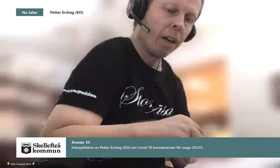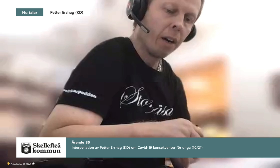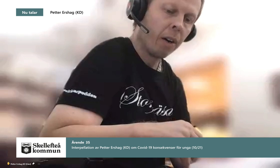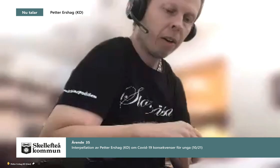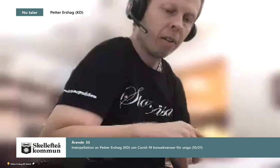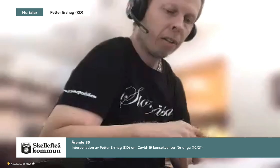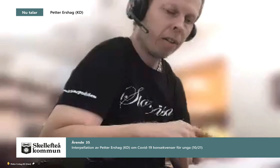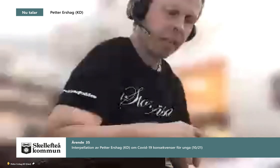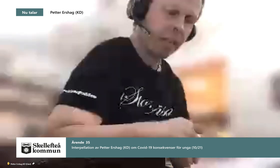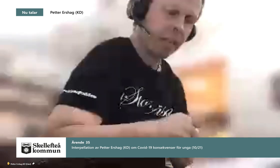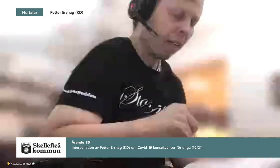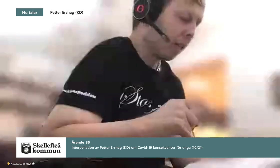Jaha vällinga